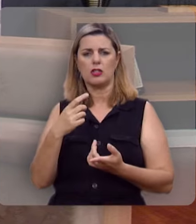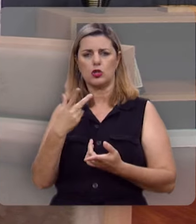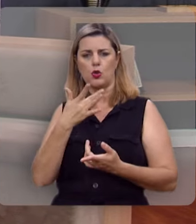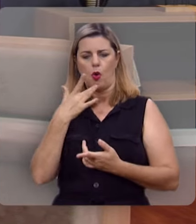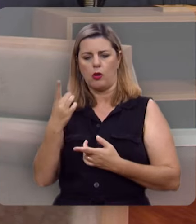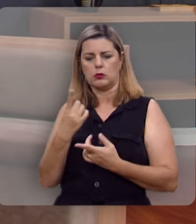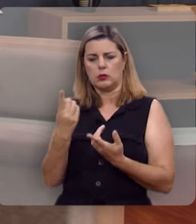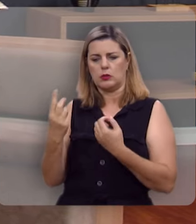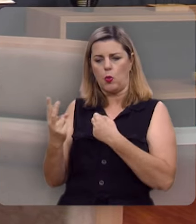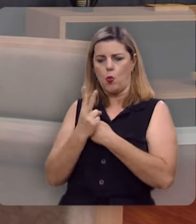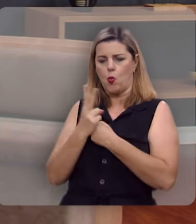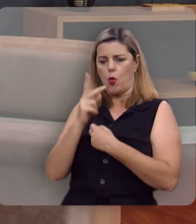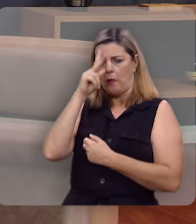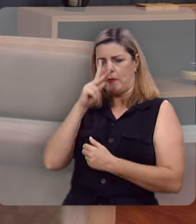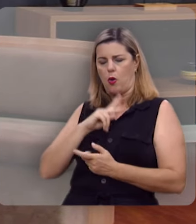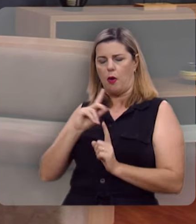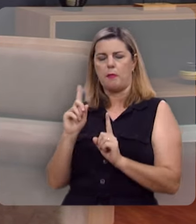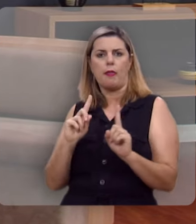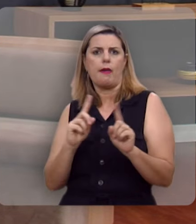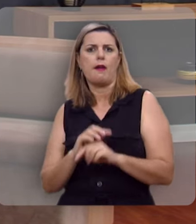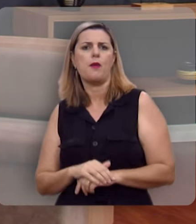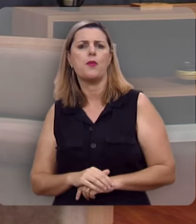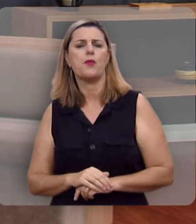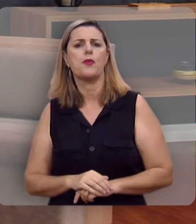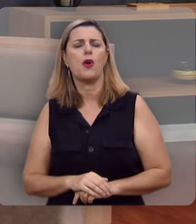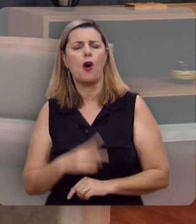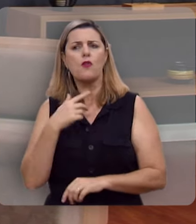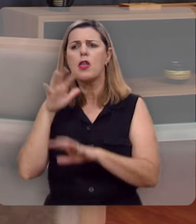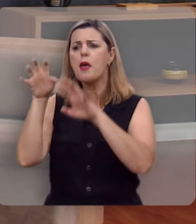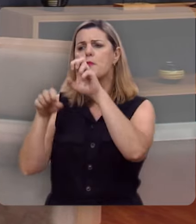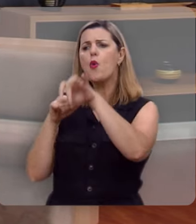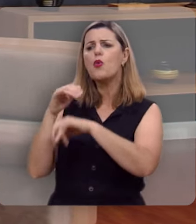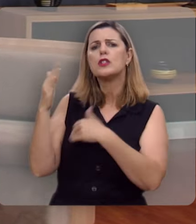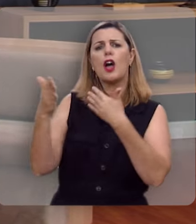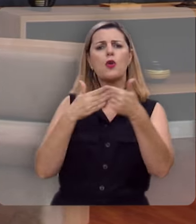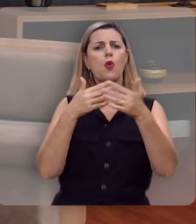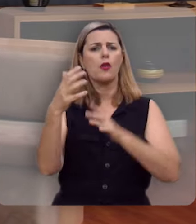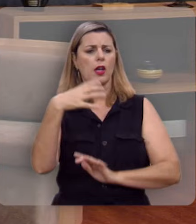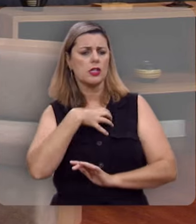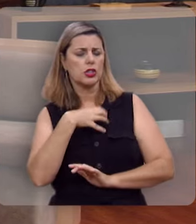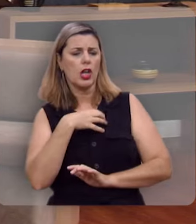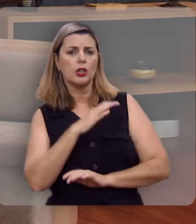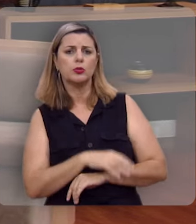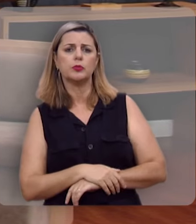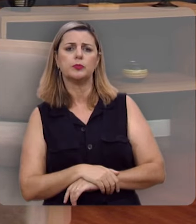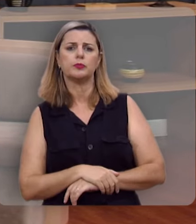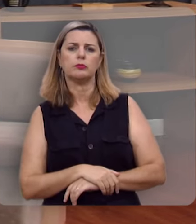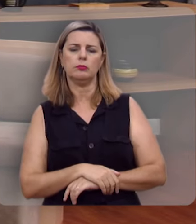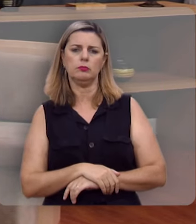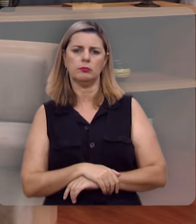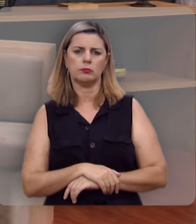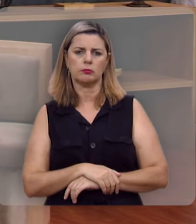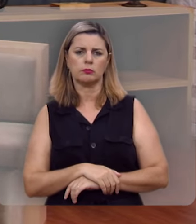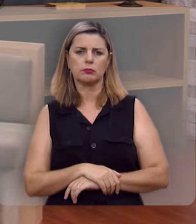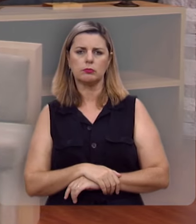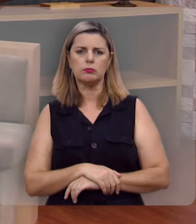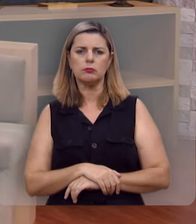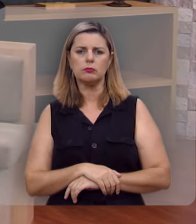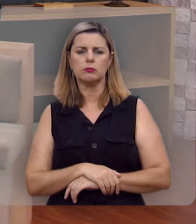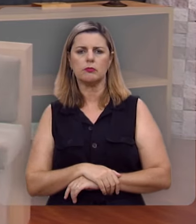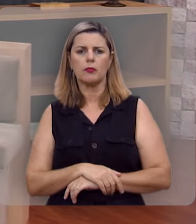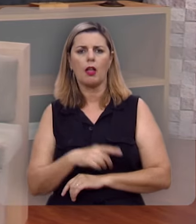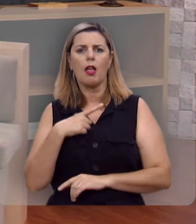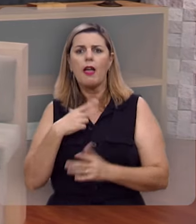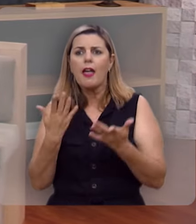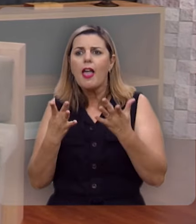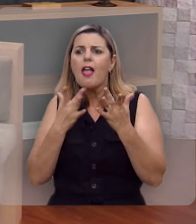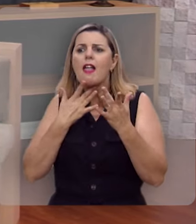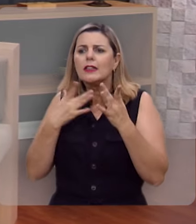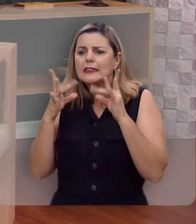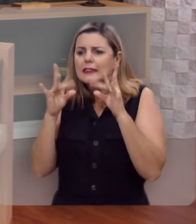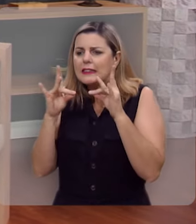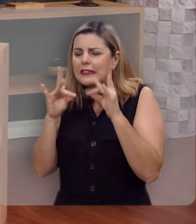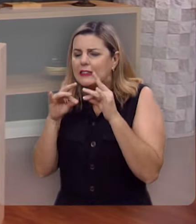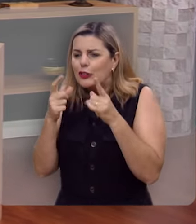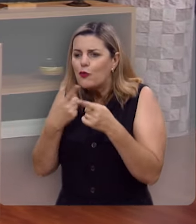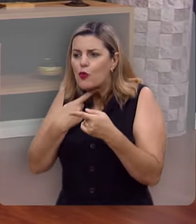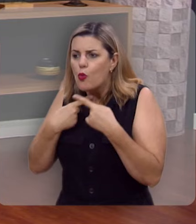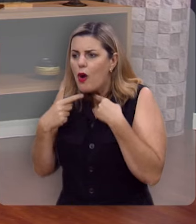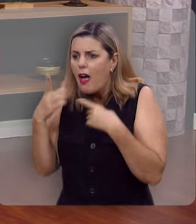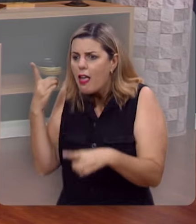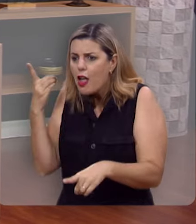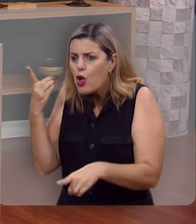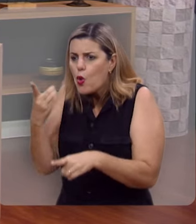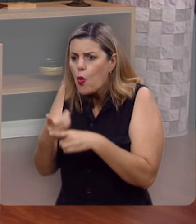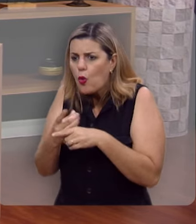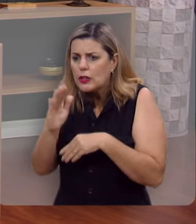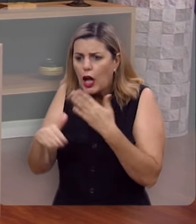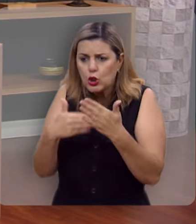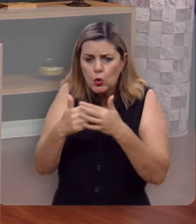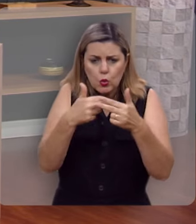se você buscar em todas as fontes, indo com sede ao pote para encontrar em tudo quanto